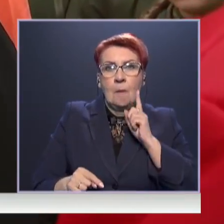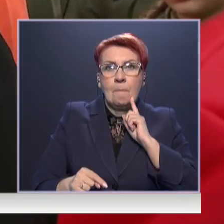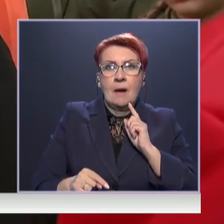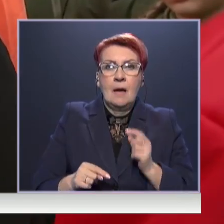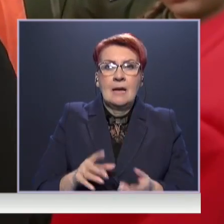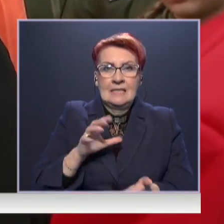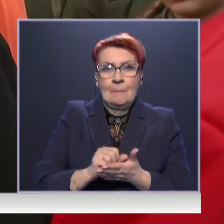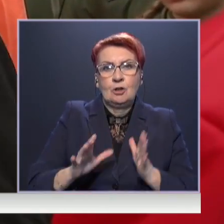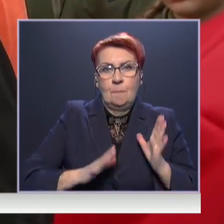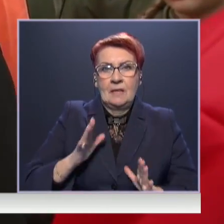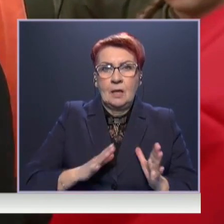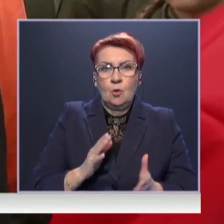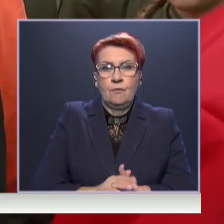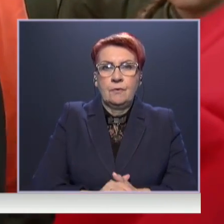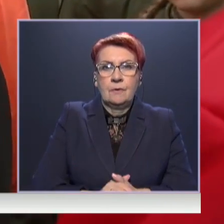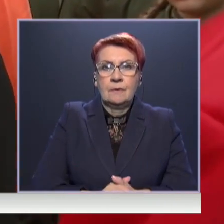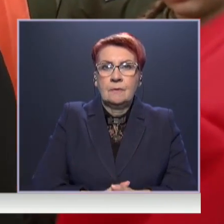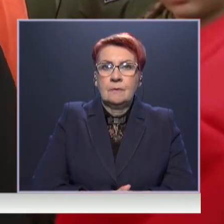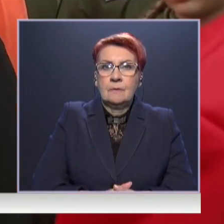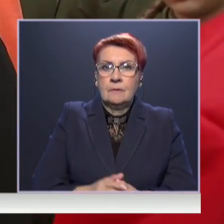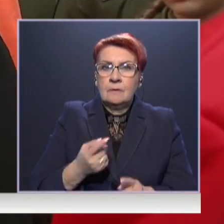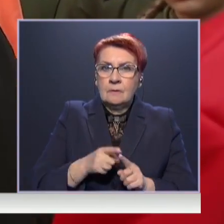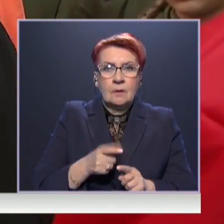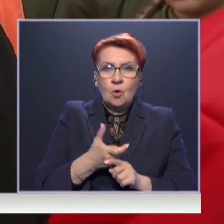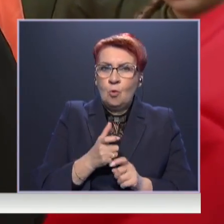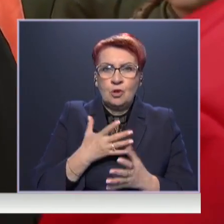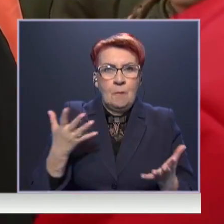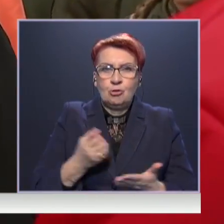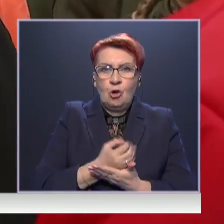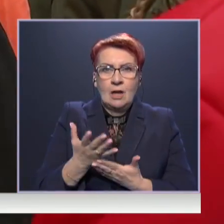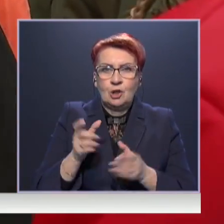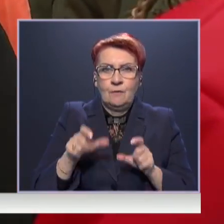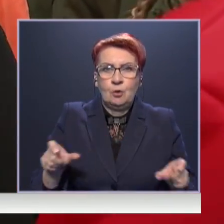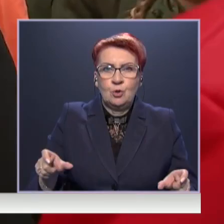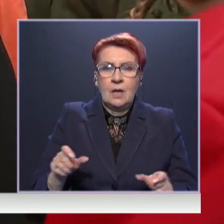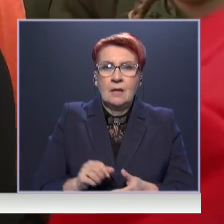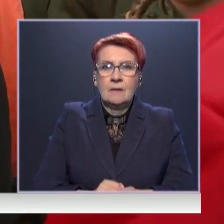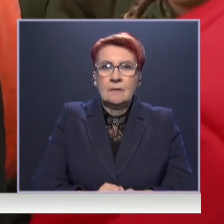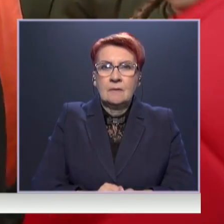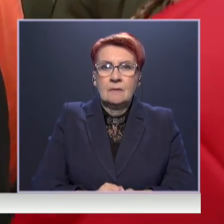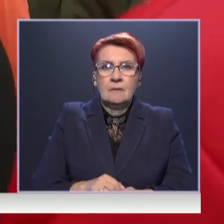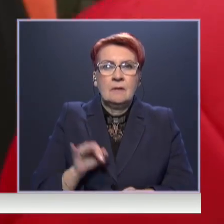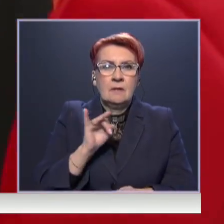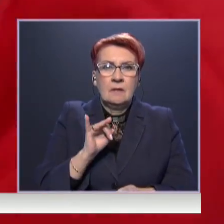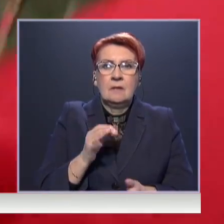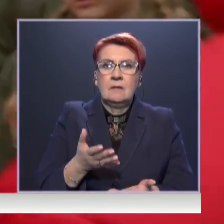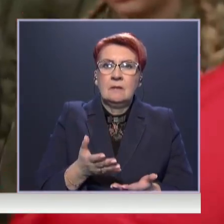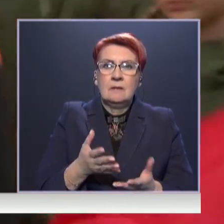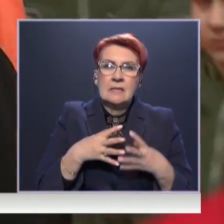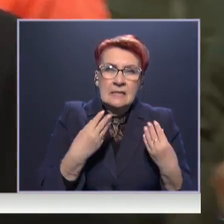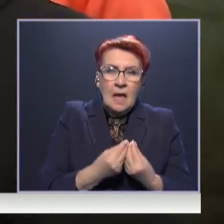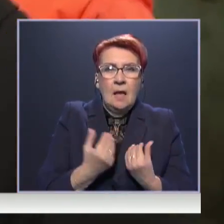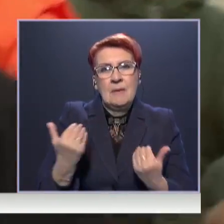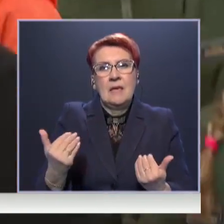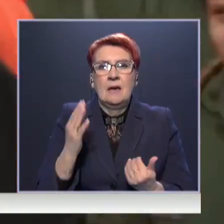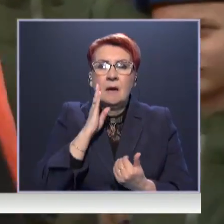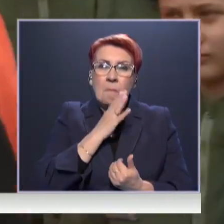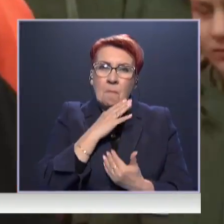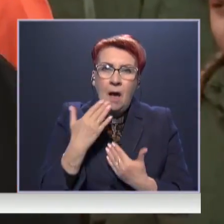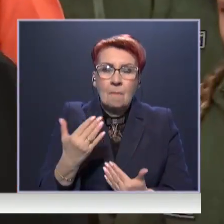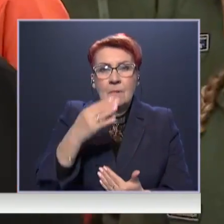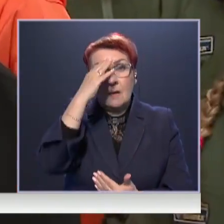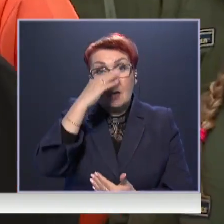Ну всё-таки это очень большое количество людей и семьи